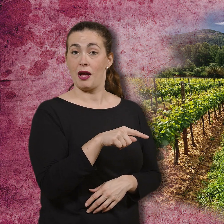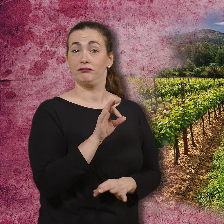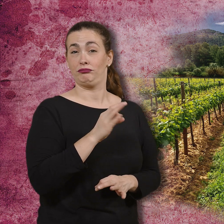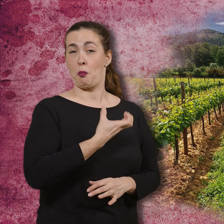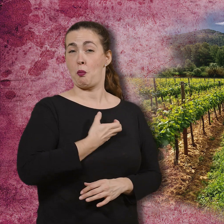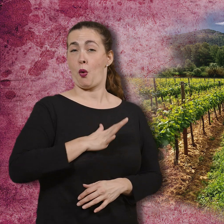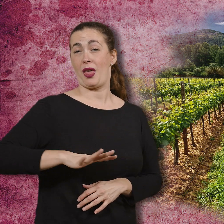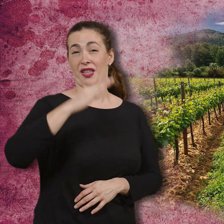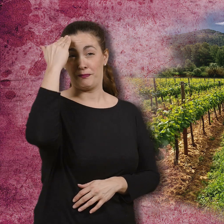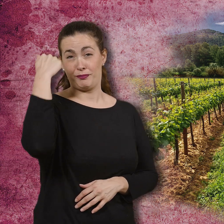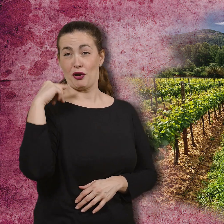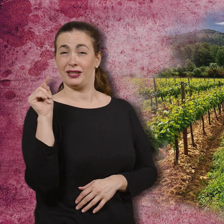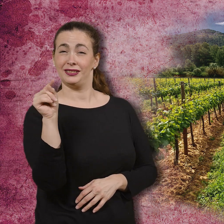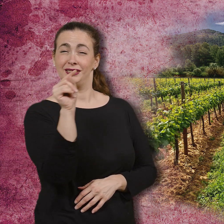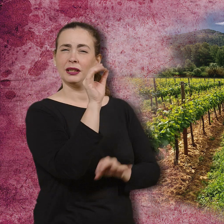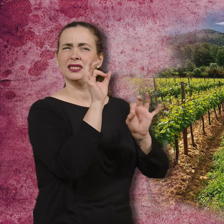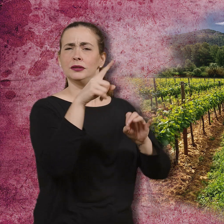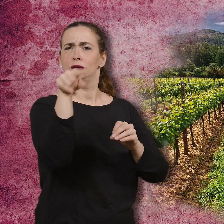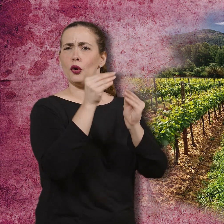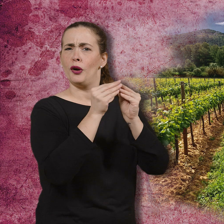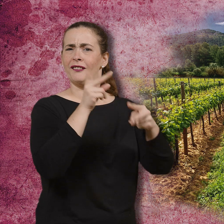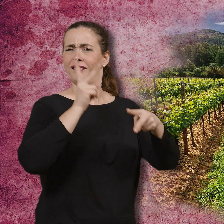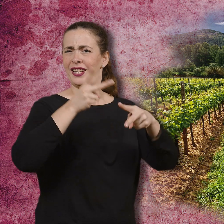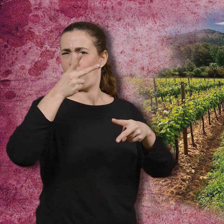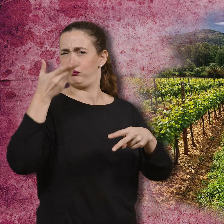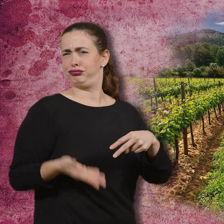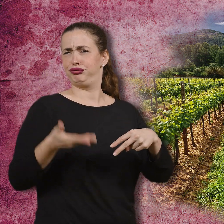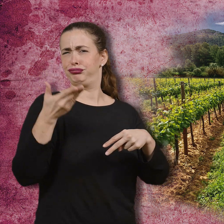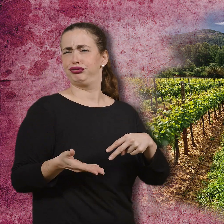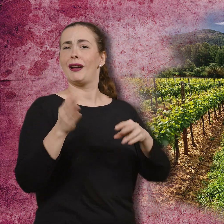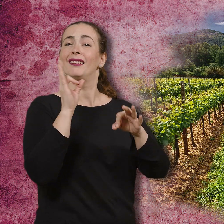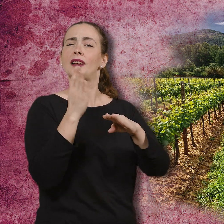Gràcies a la DO Catalunya, municipis que elaboraven grans vins